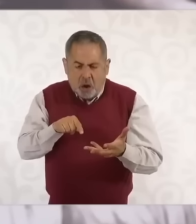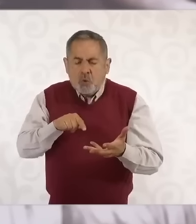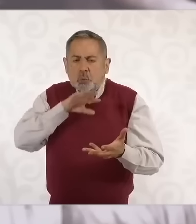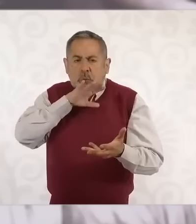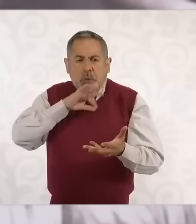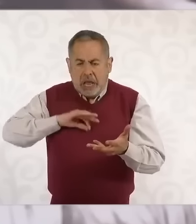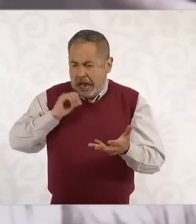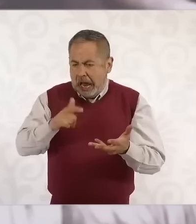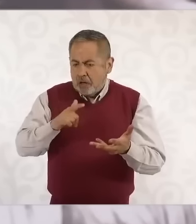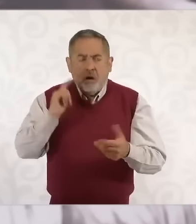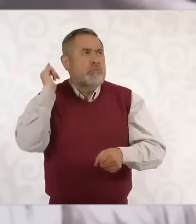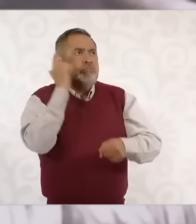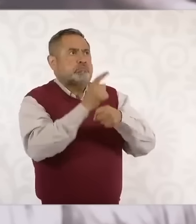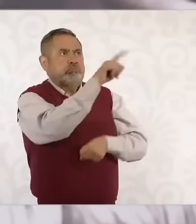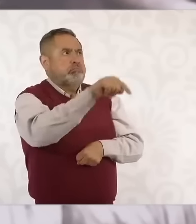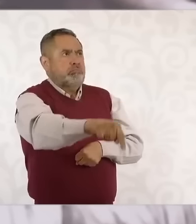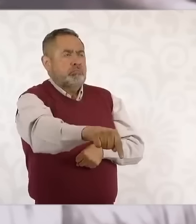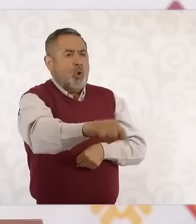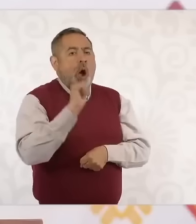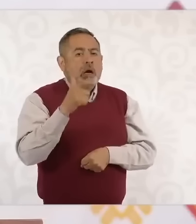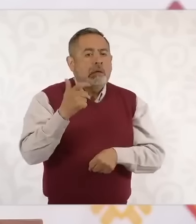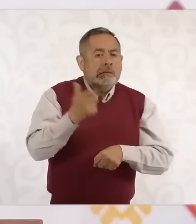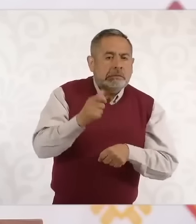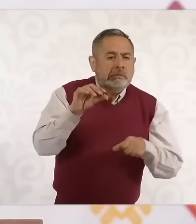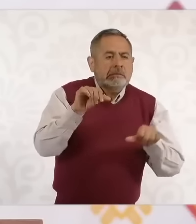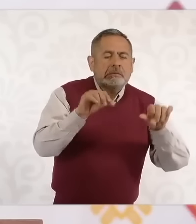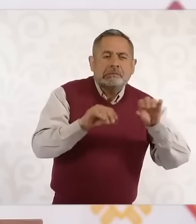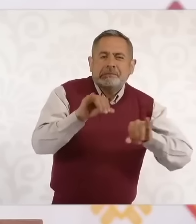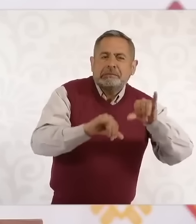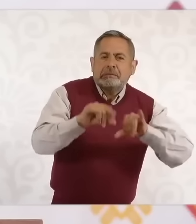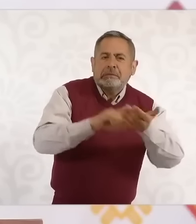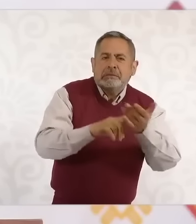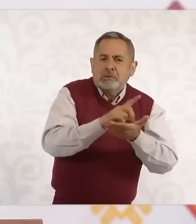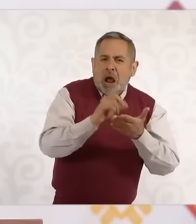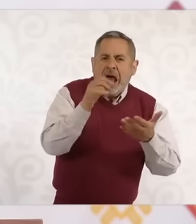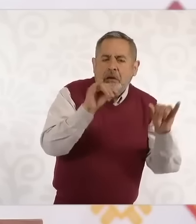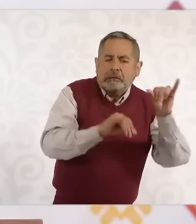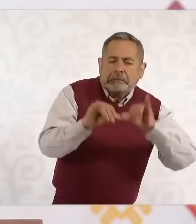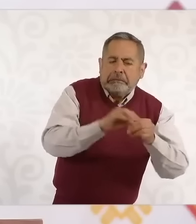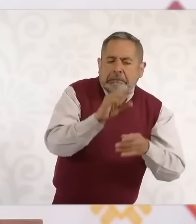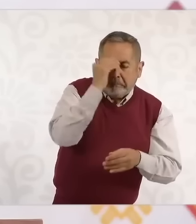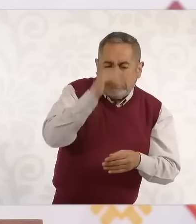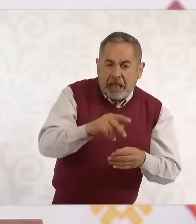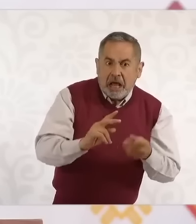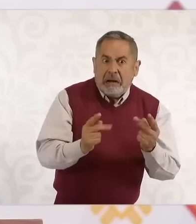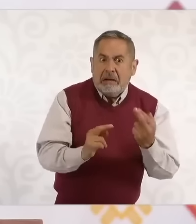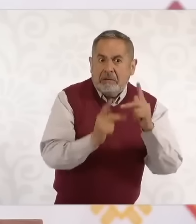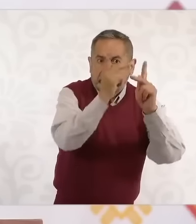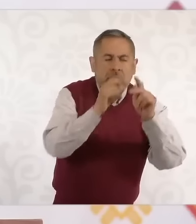compensatoria y eso es compatible con el tratado. Lo que no es compatible es que se tomen medidas